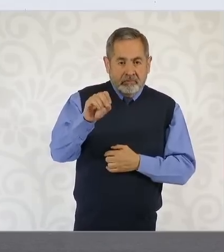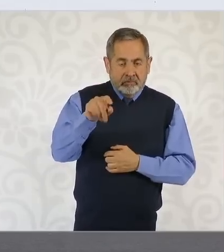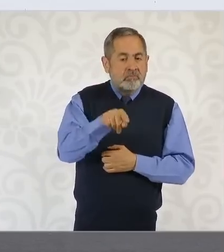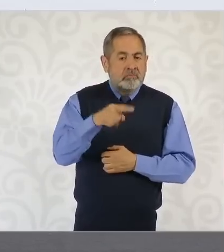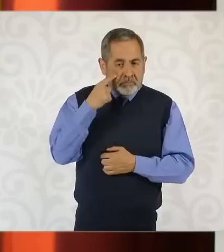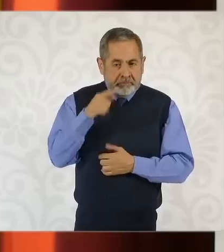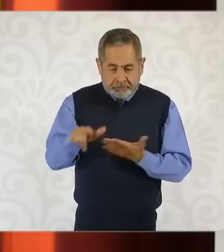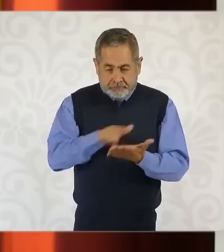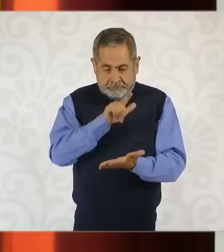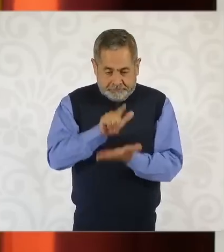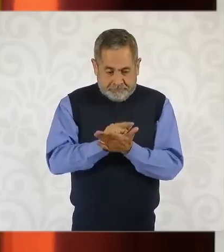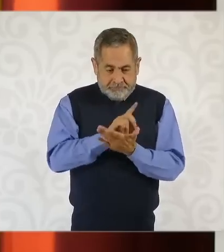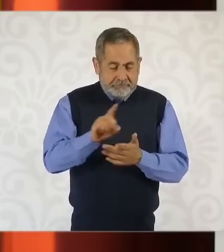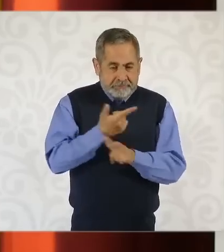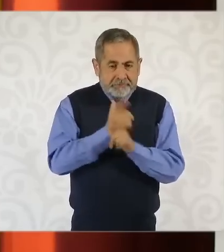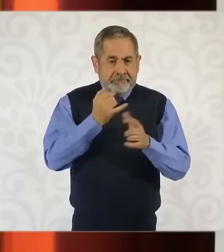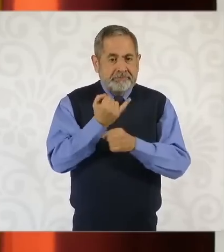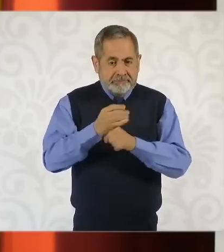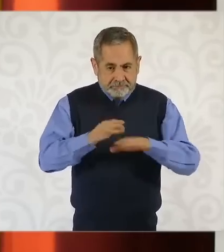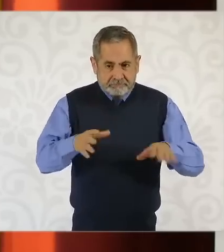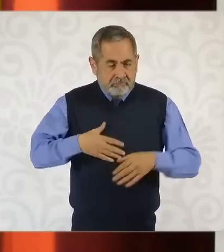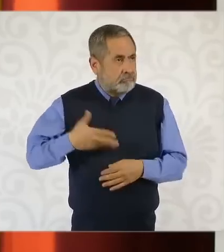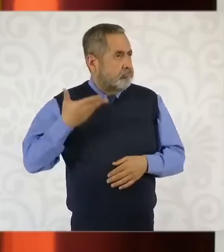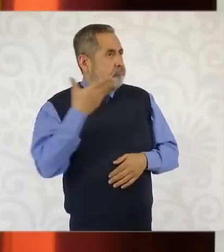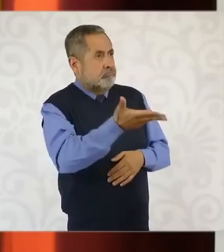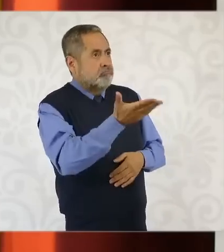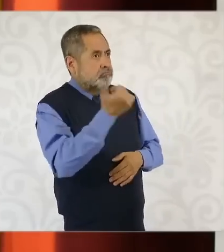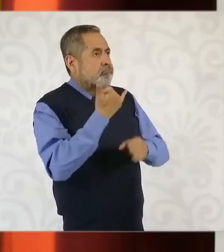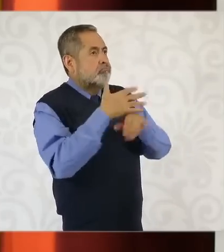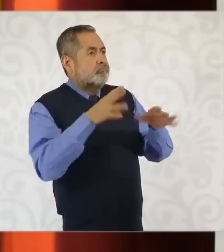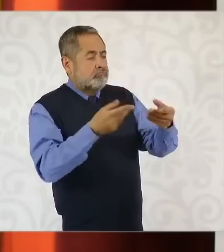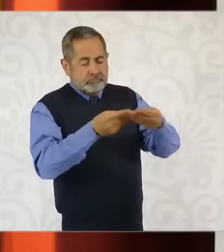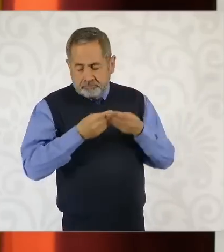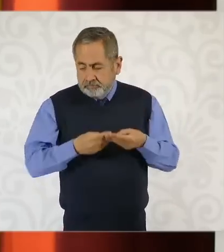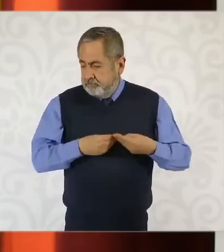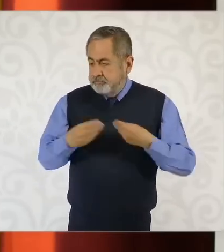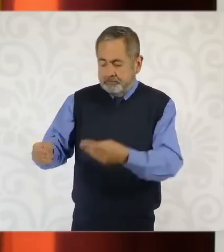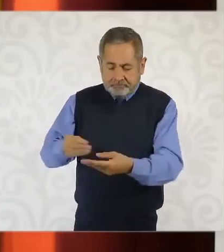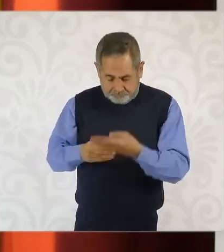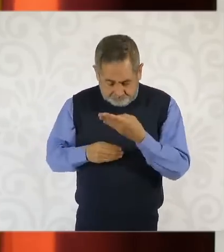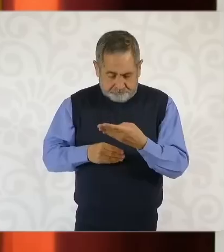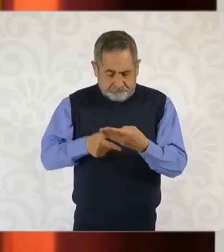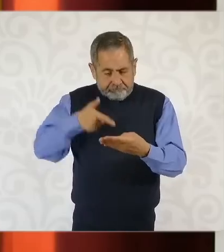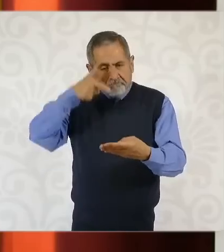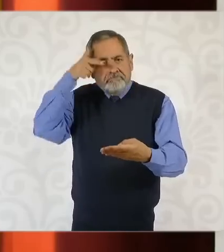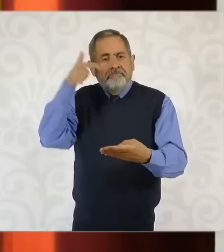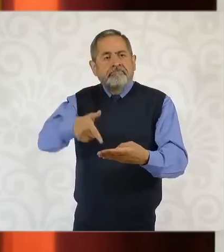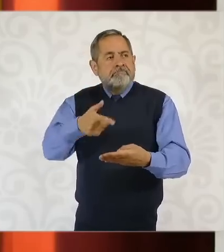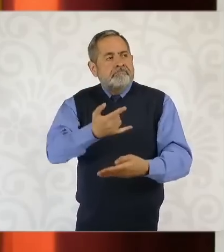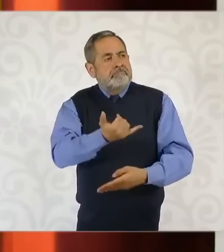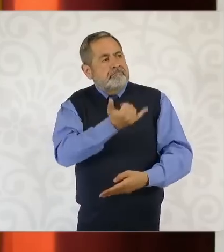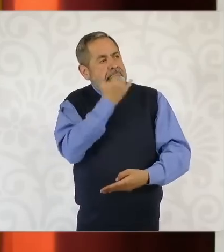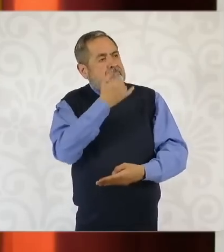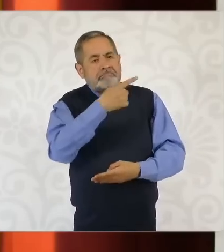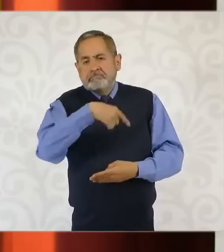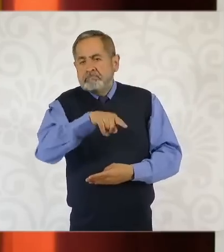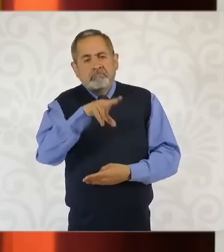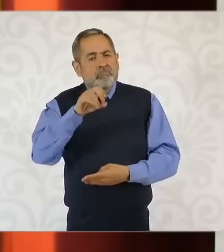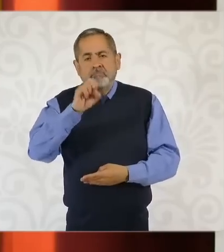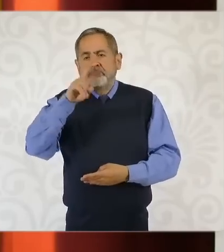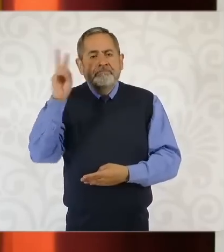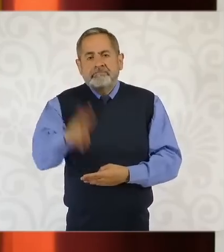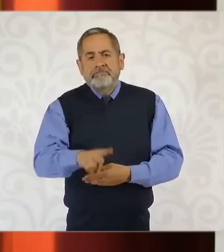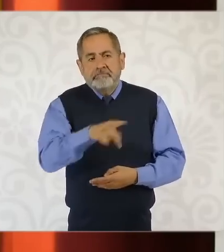ley de libertad de información cuestionan esta creencia el nuevo conjunto de datos muestra que